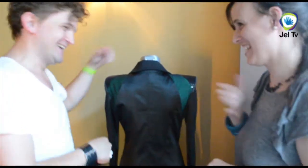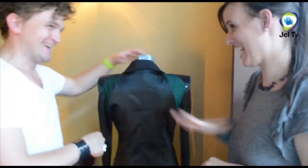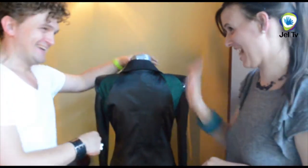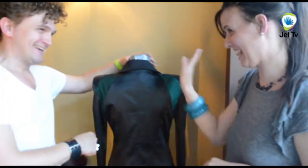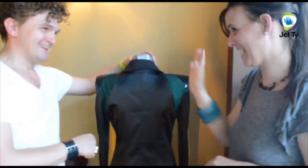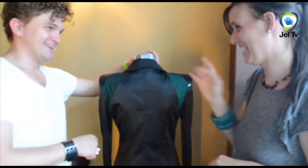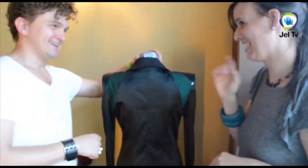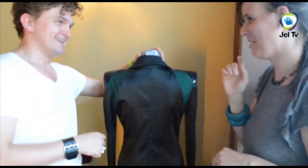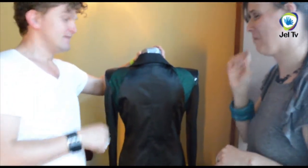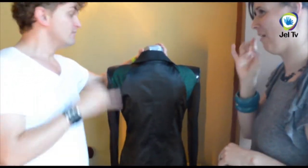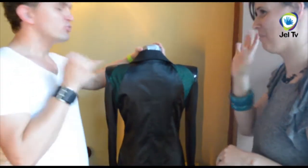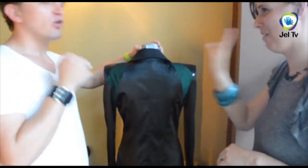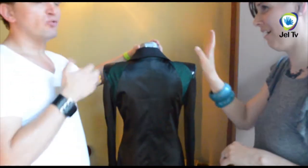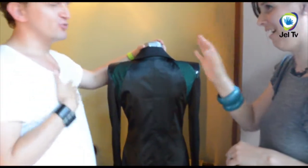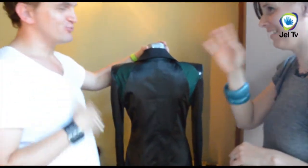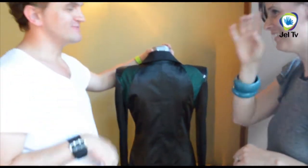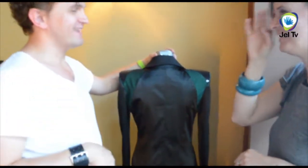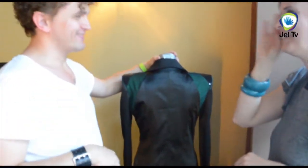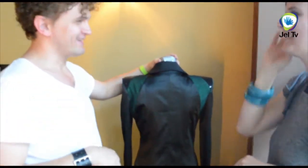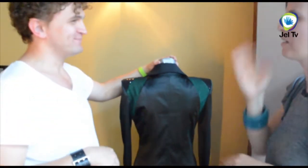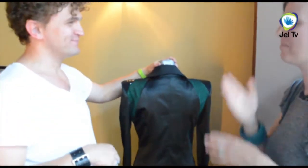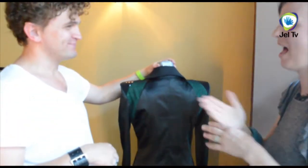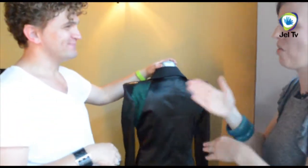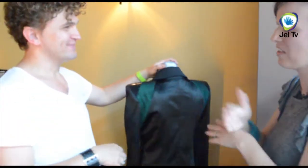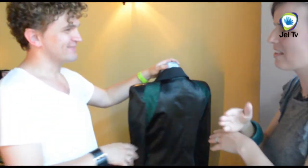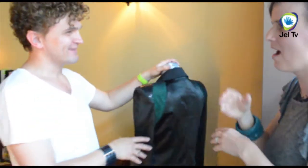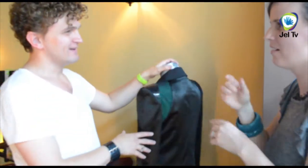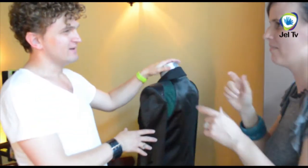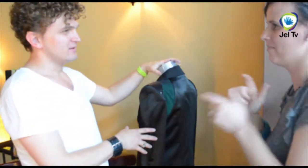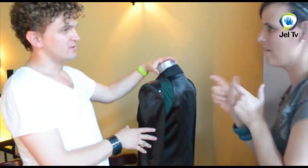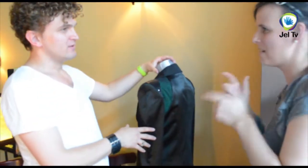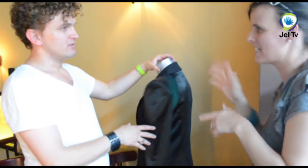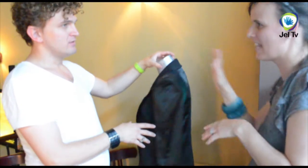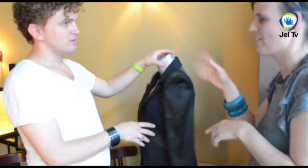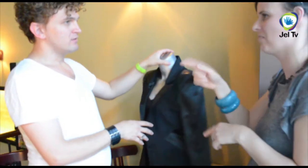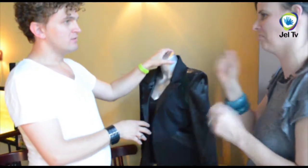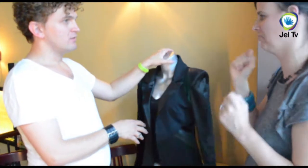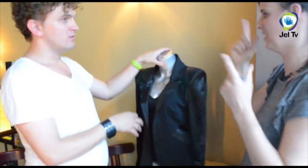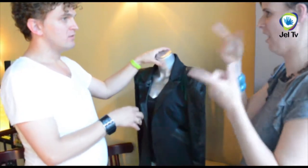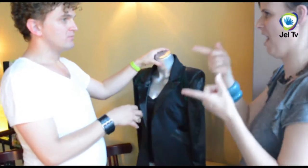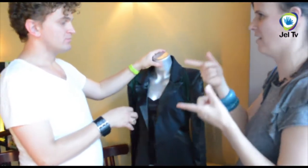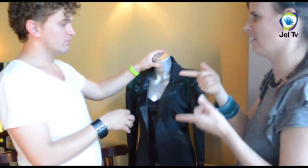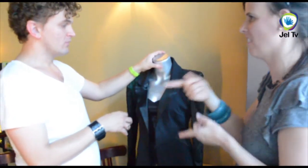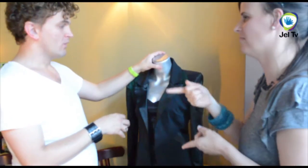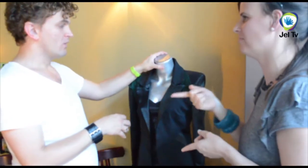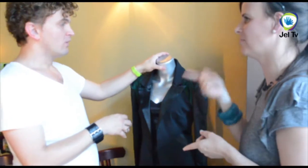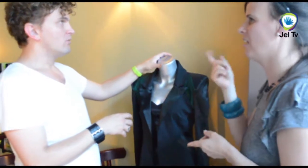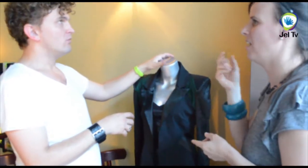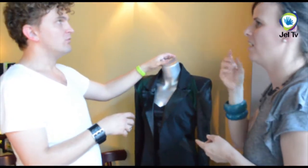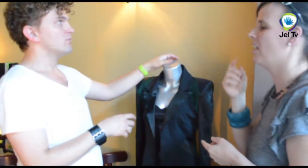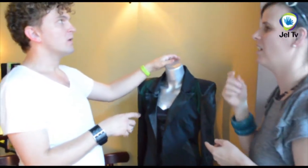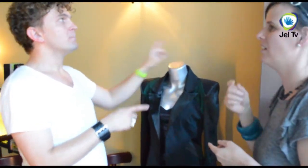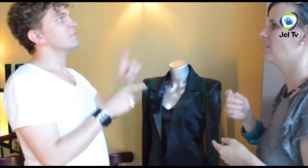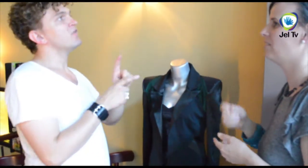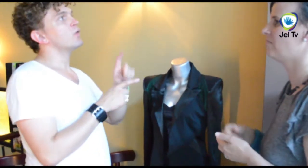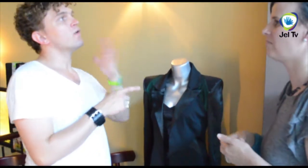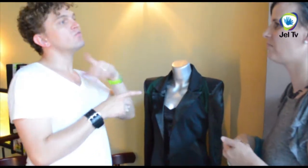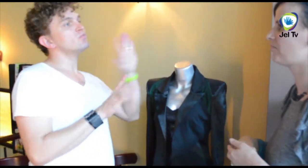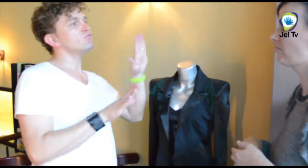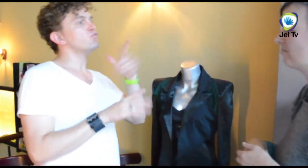Szereti az ilyent Barbara? - Nagyon! Előtte megbeszéltettek, vagy csak kitaláltad?